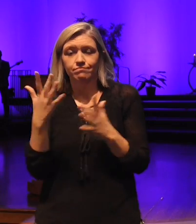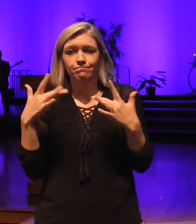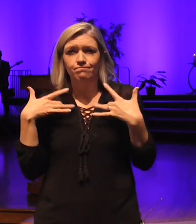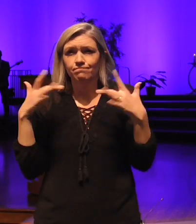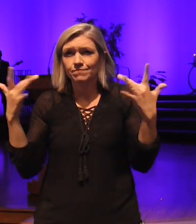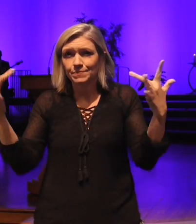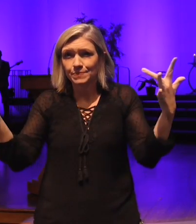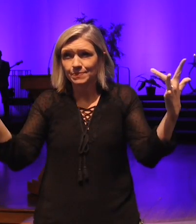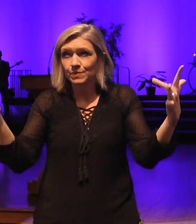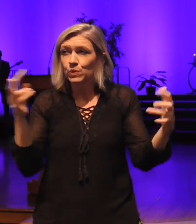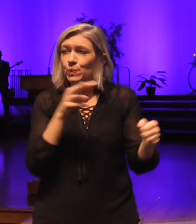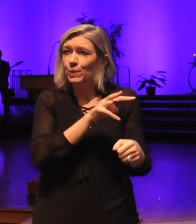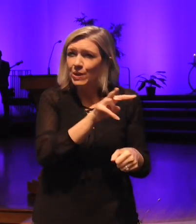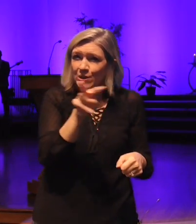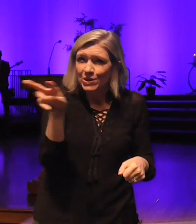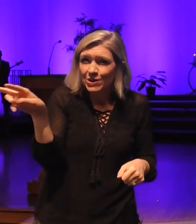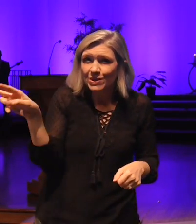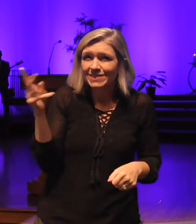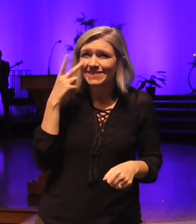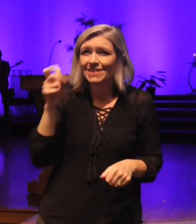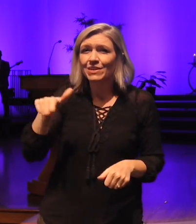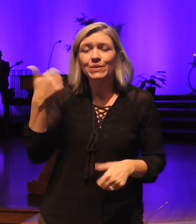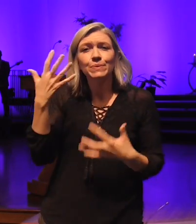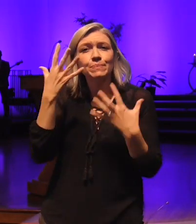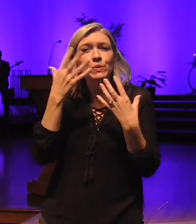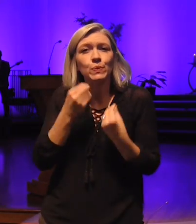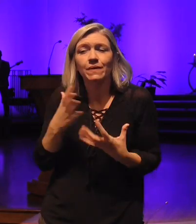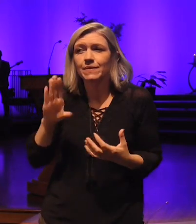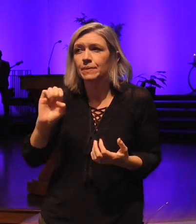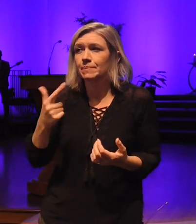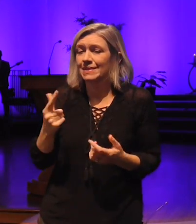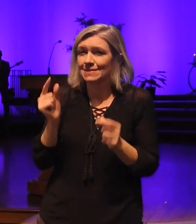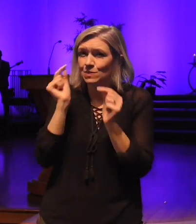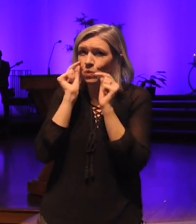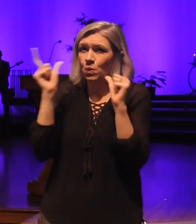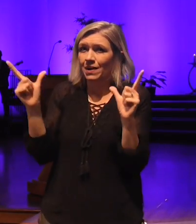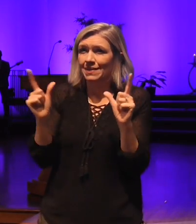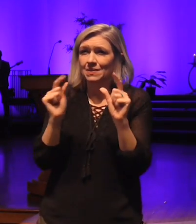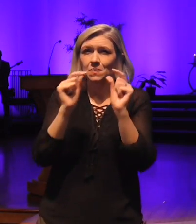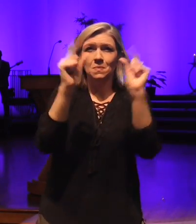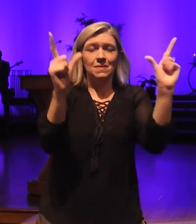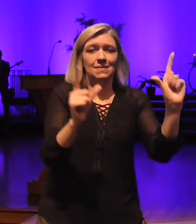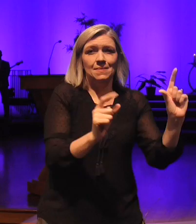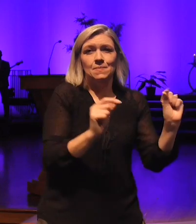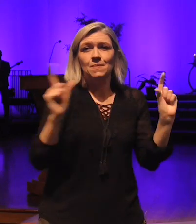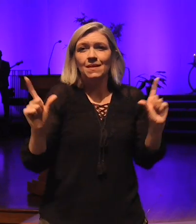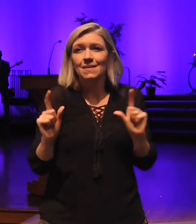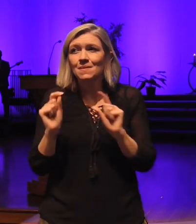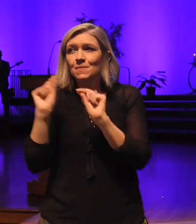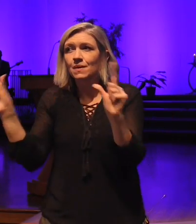miras a tu alrededor y ves otros seres hermosos que también despiertan y hay una vibración y